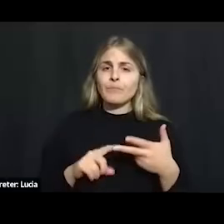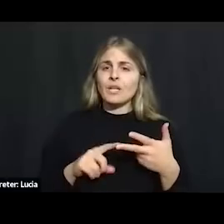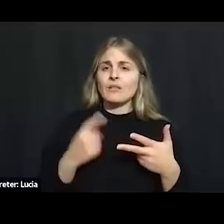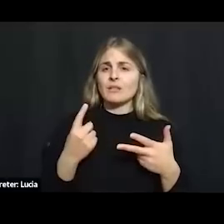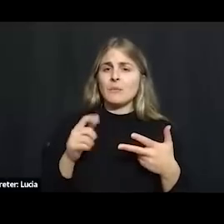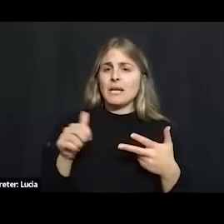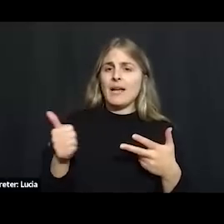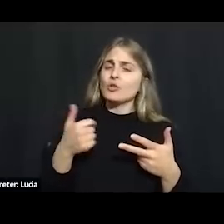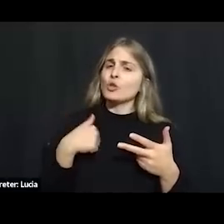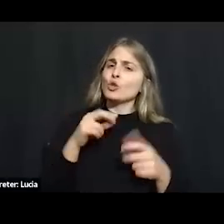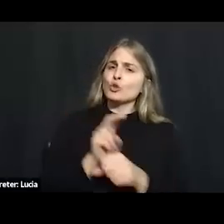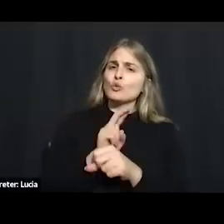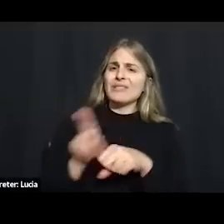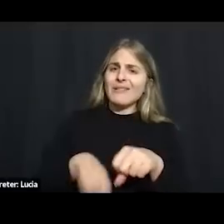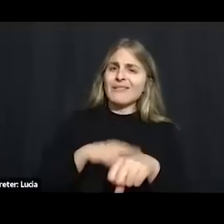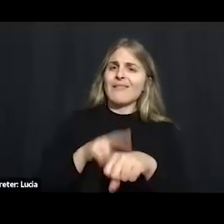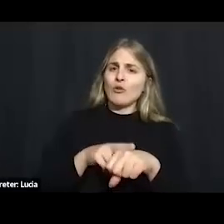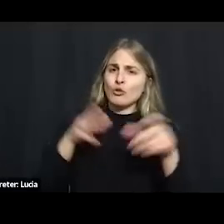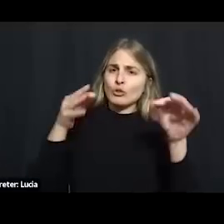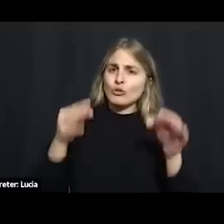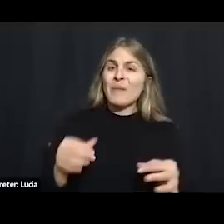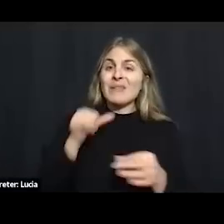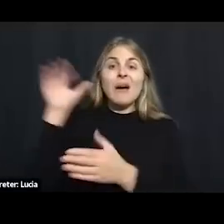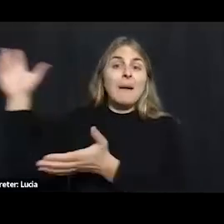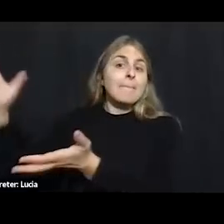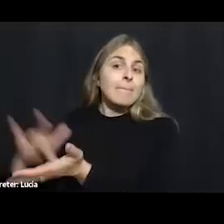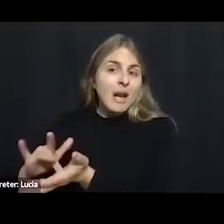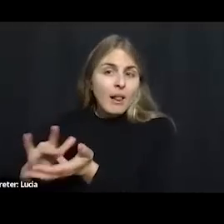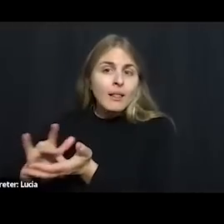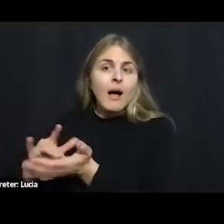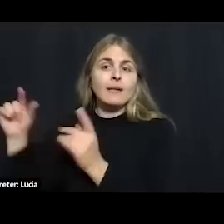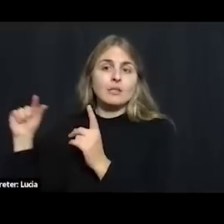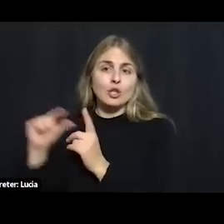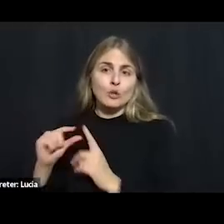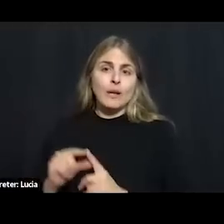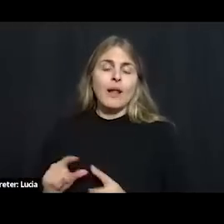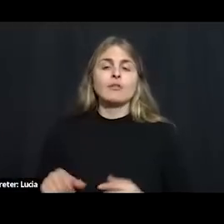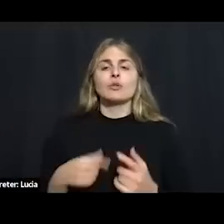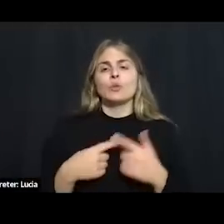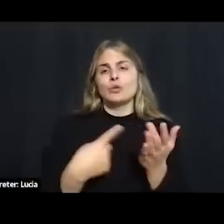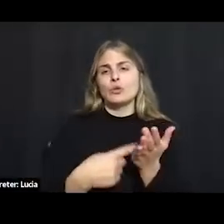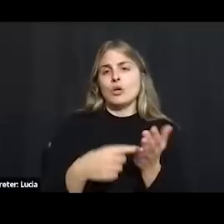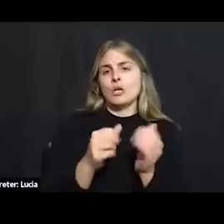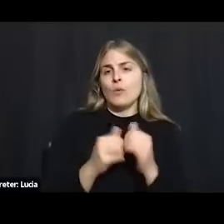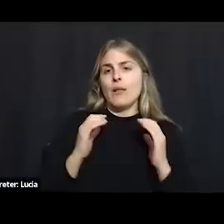no medicalizado cuando hablaba de sus clientes. "Los actos de ciudadanía...",